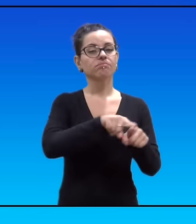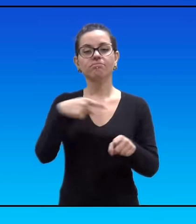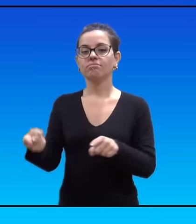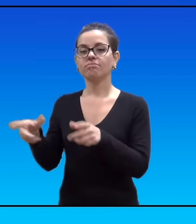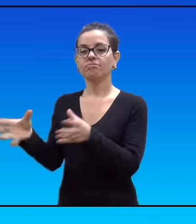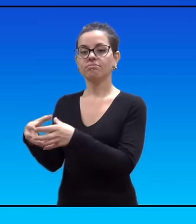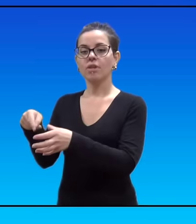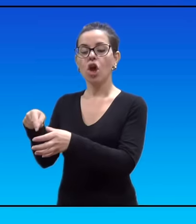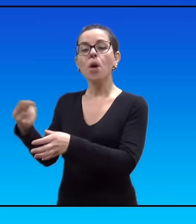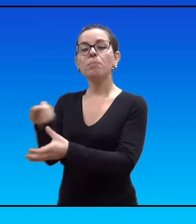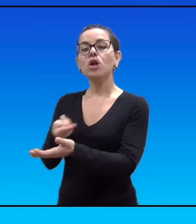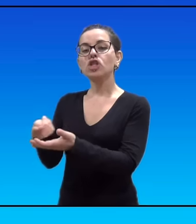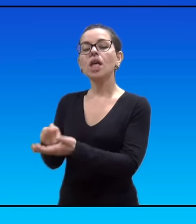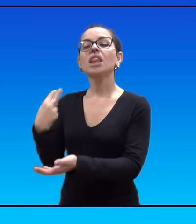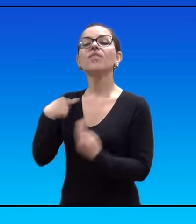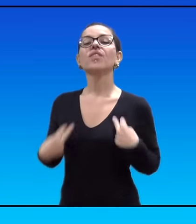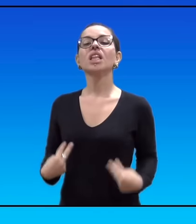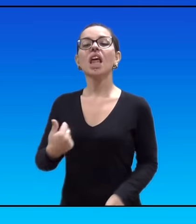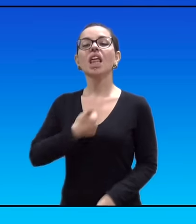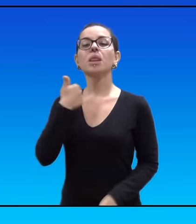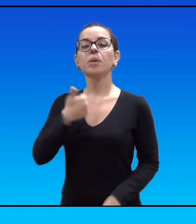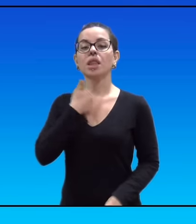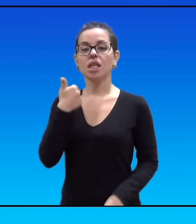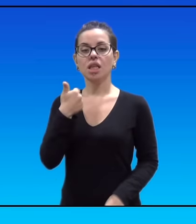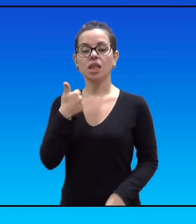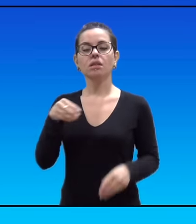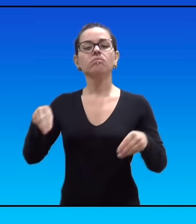e "Progetti per una vita indipendente".